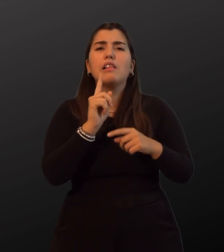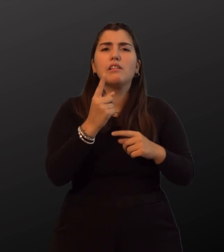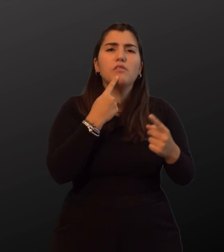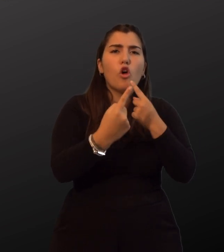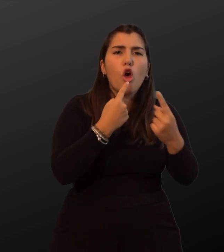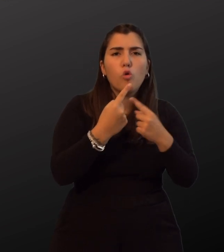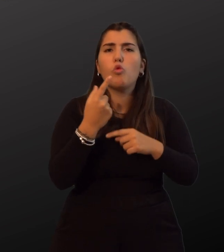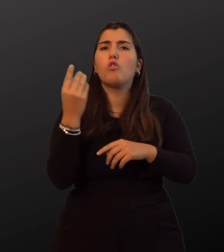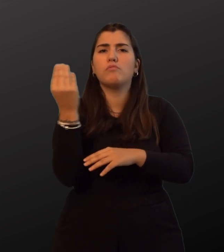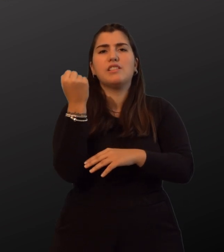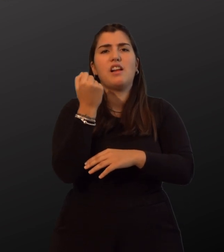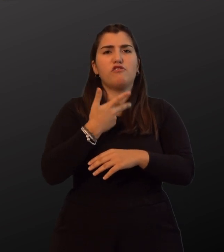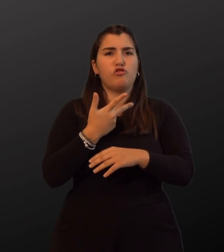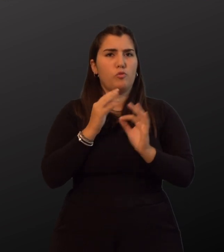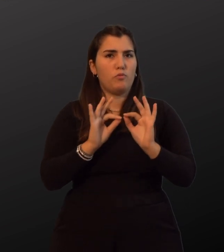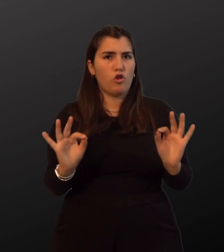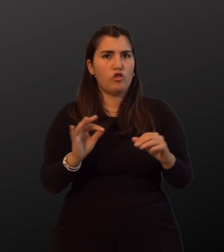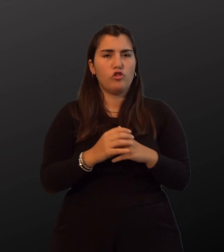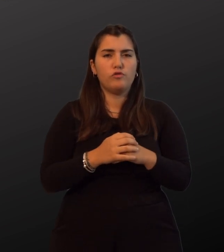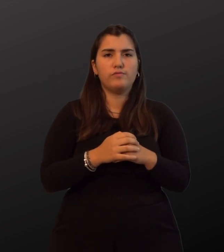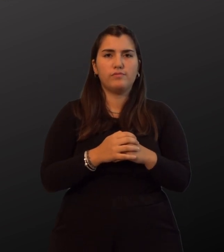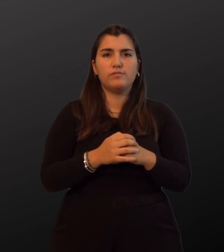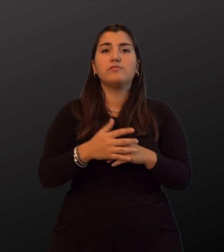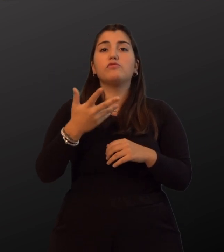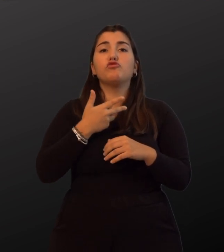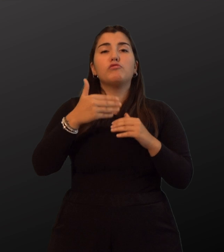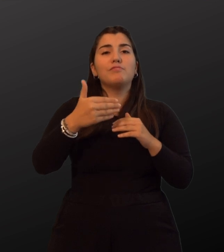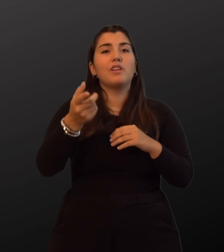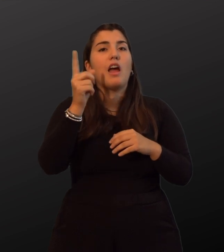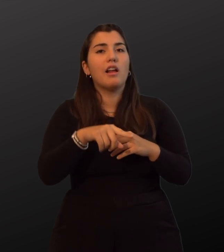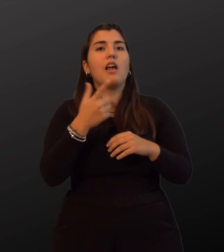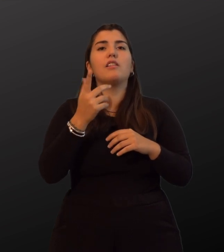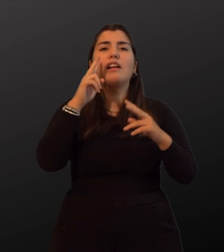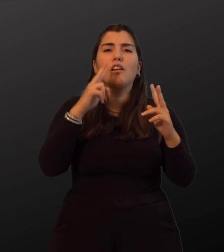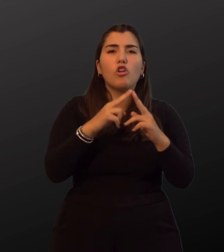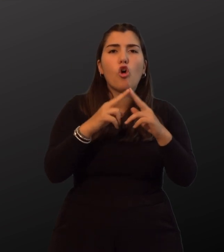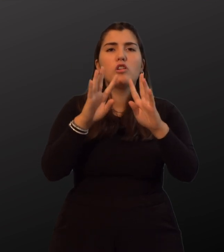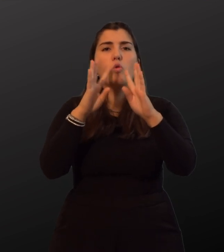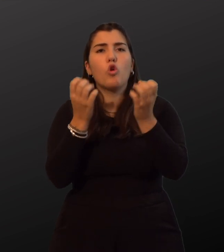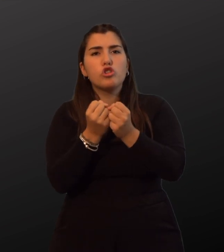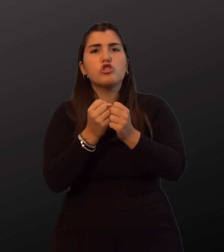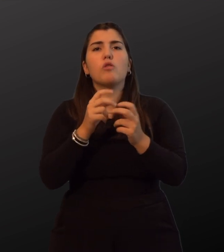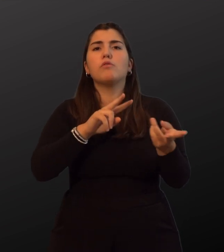colloqui. Durante le giornate saranno resi accessibili anche